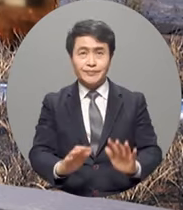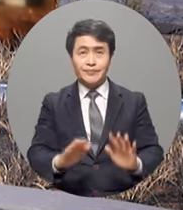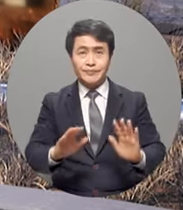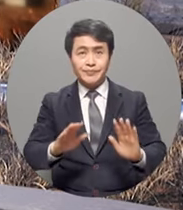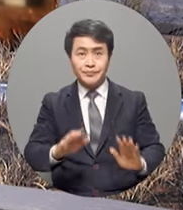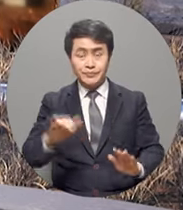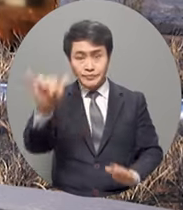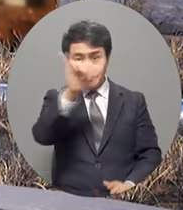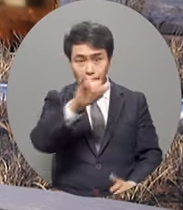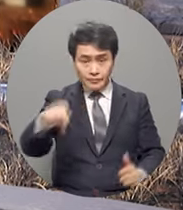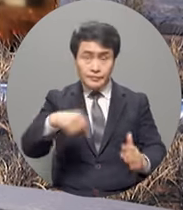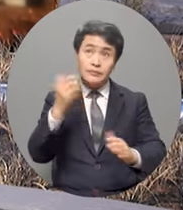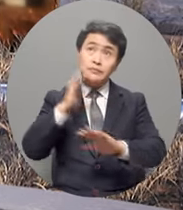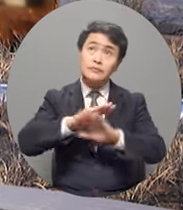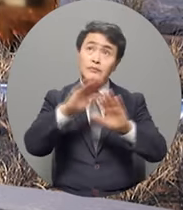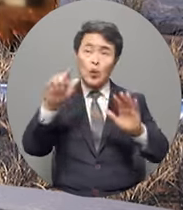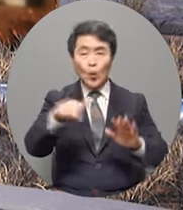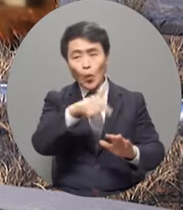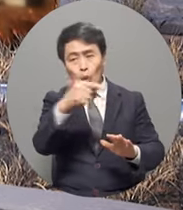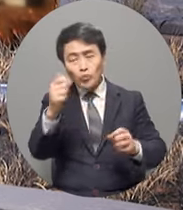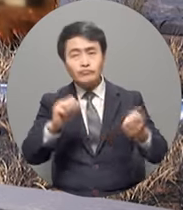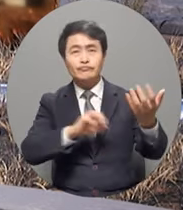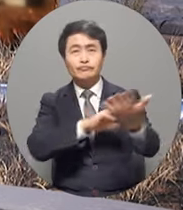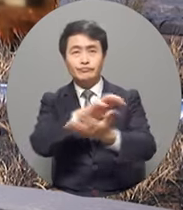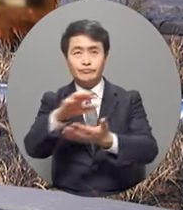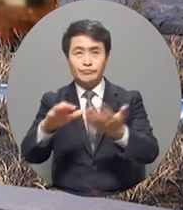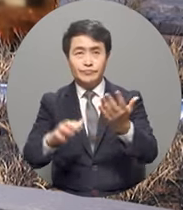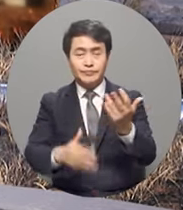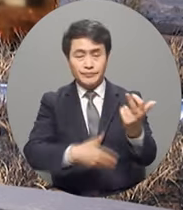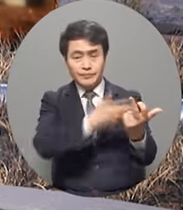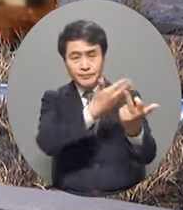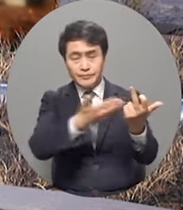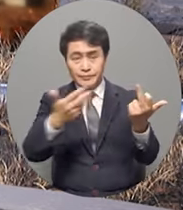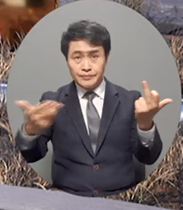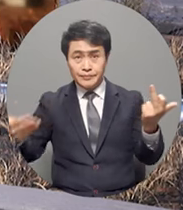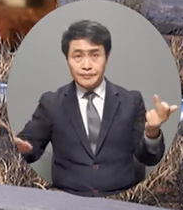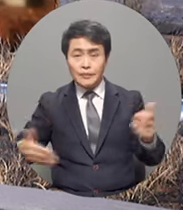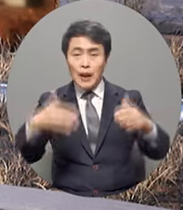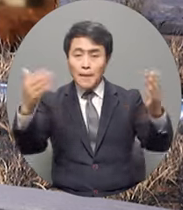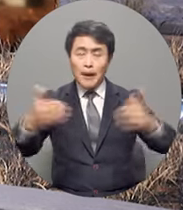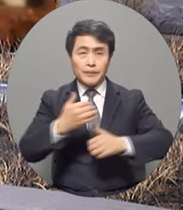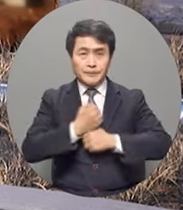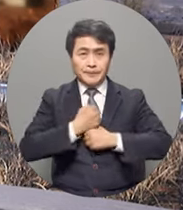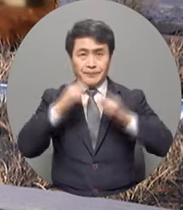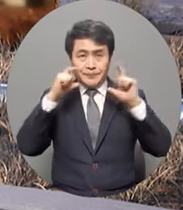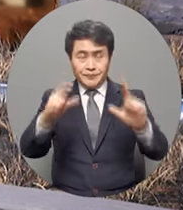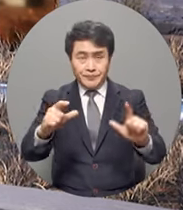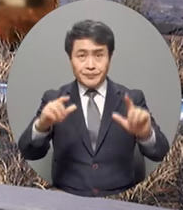현재 충남 서해안과 전라도 서해안 그리고 제주는 회기차로 인한 눈구름이 발달해 있고요. 이들 지역 내일 아침까지 눈이이어지겠습니다. 내일 중부 지방의 하늘 빛은 오후부터 흐려지겠고요.